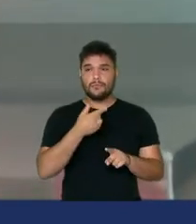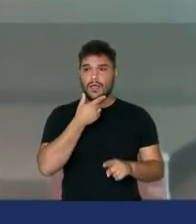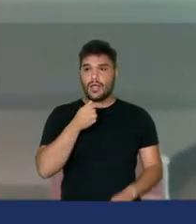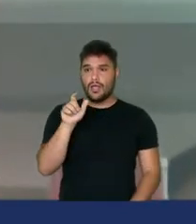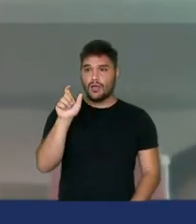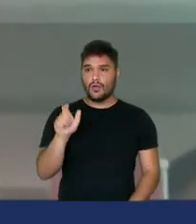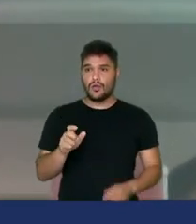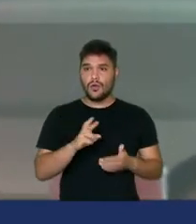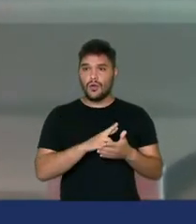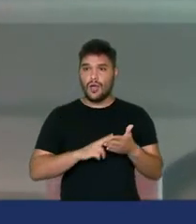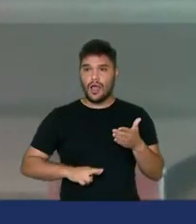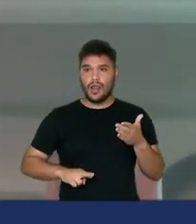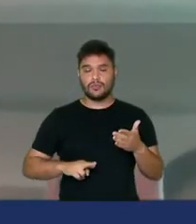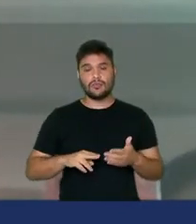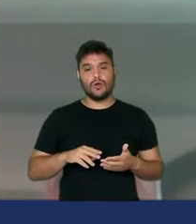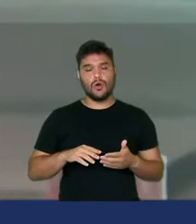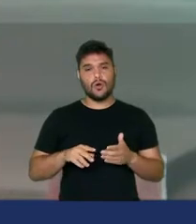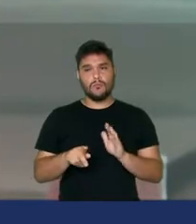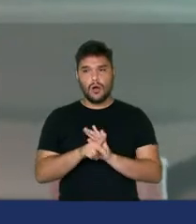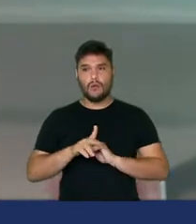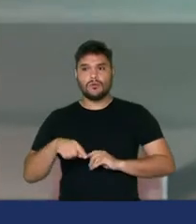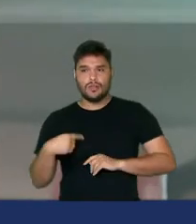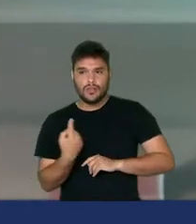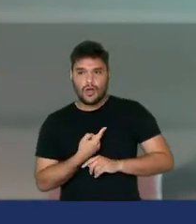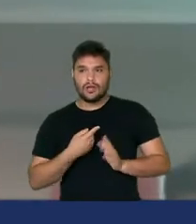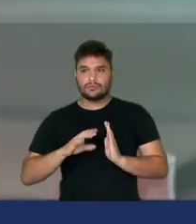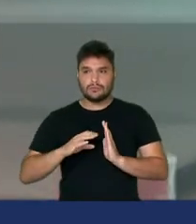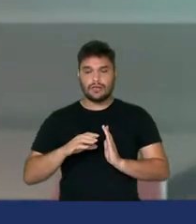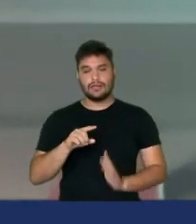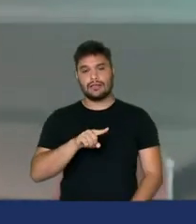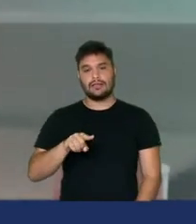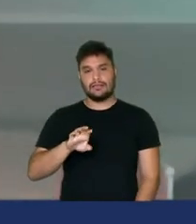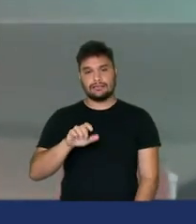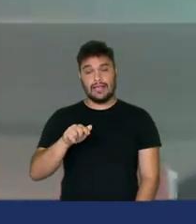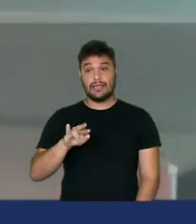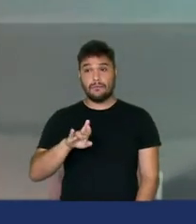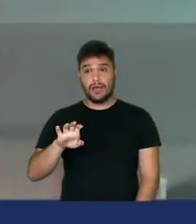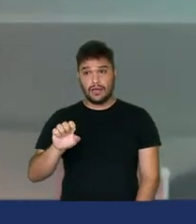PAÍS E TAMBÉM O RELATOR, NOBRE DEPUTADO, DA NOSSA BANCADA, GUIMARÃES, A